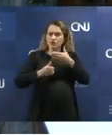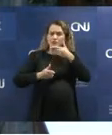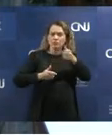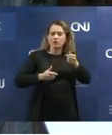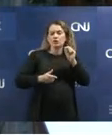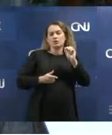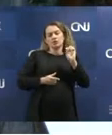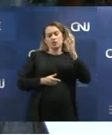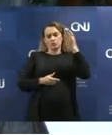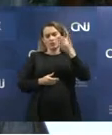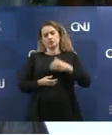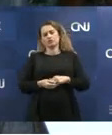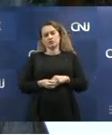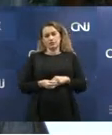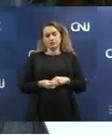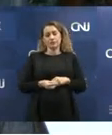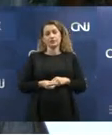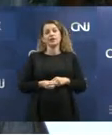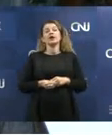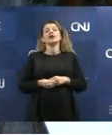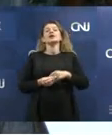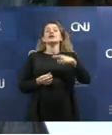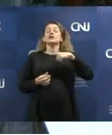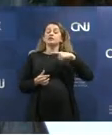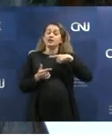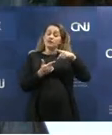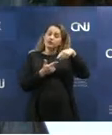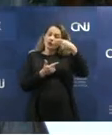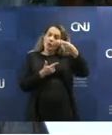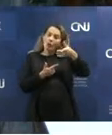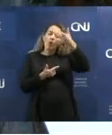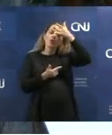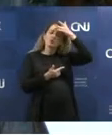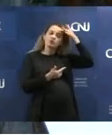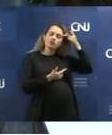Houve outros magistrados atuando no feito, houve afastamentos etc.